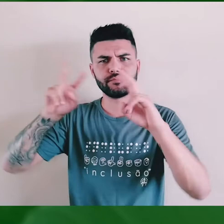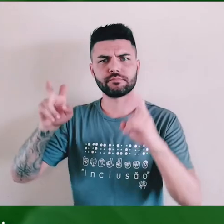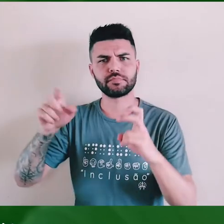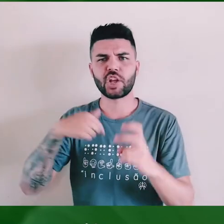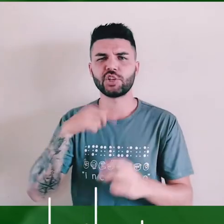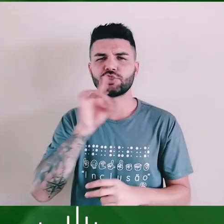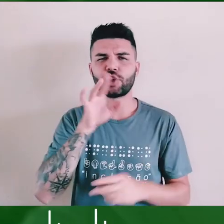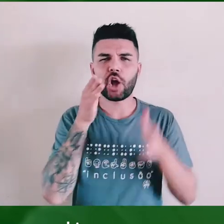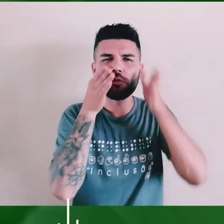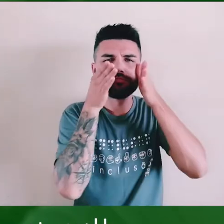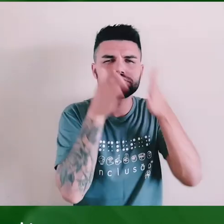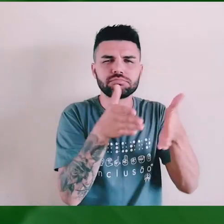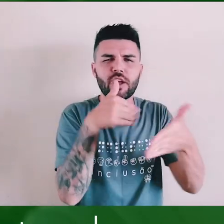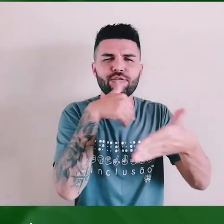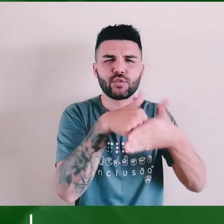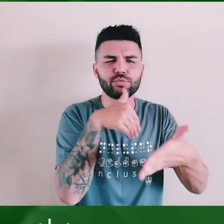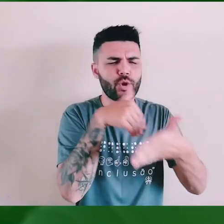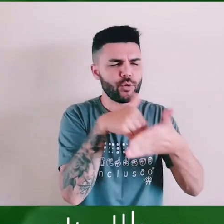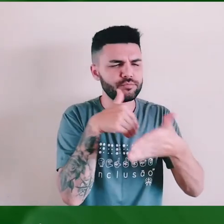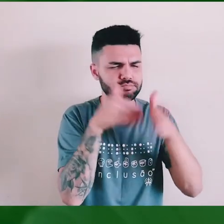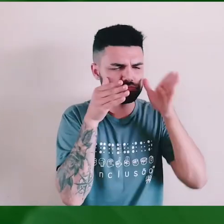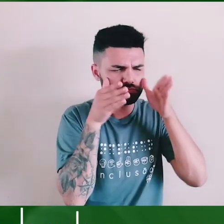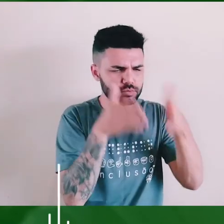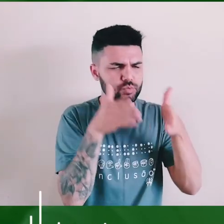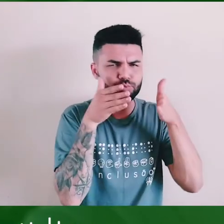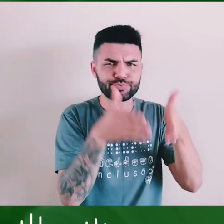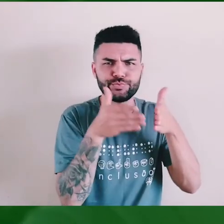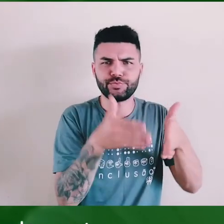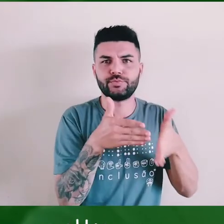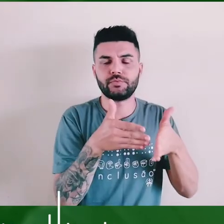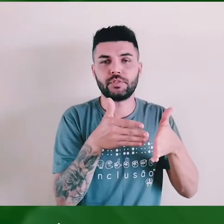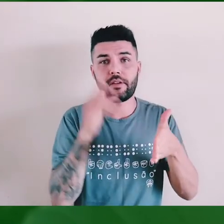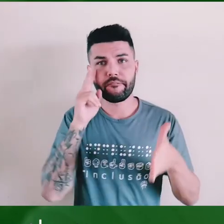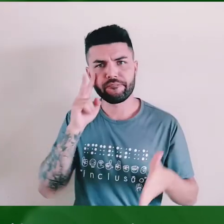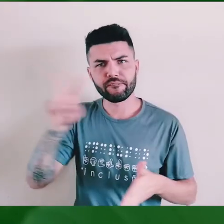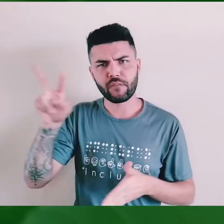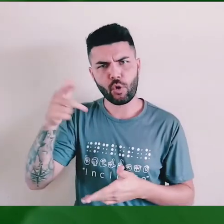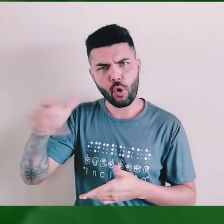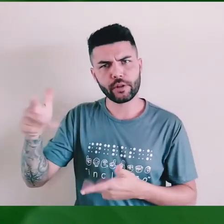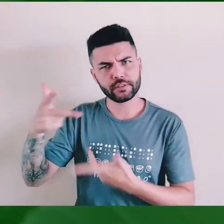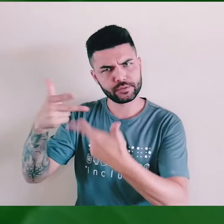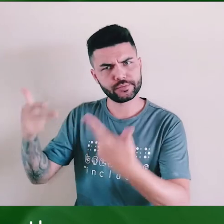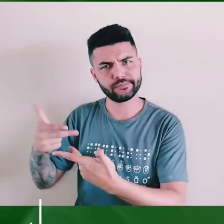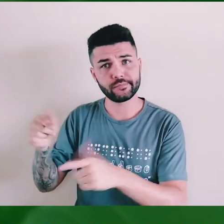minutos, que é completamente necessária. Eu lembro de uma palestra para receber os